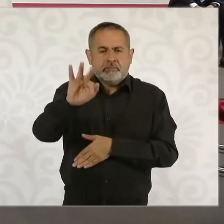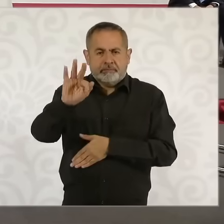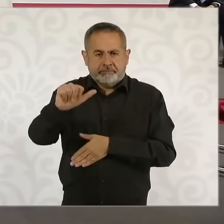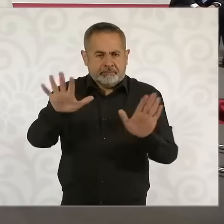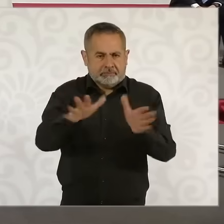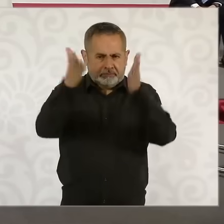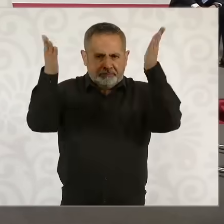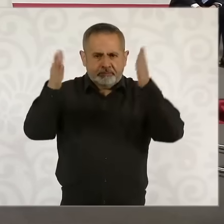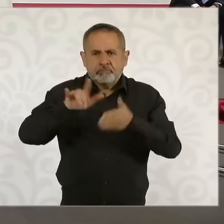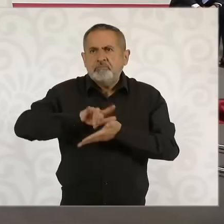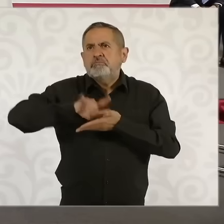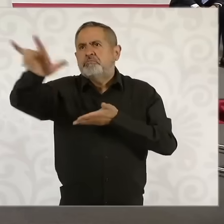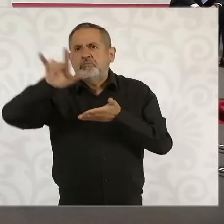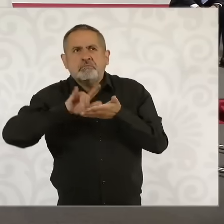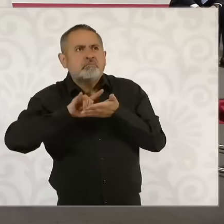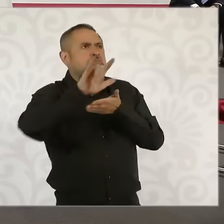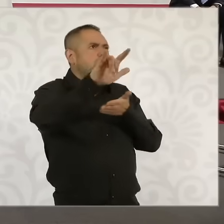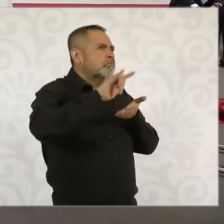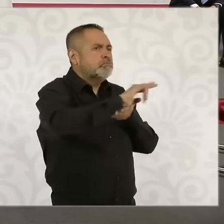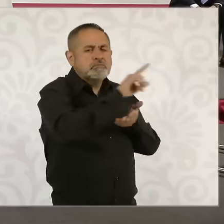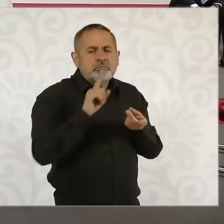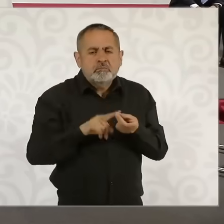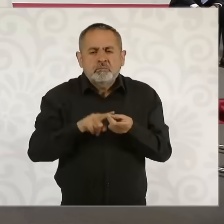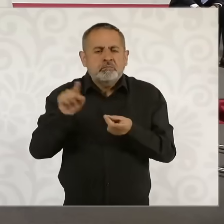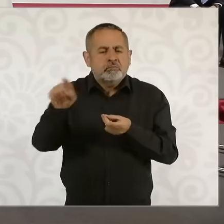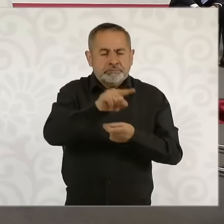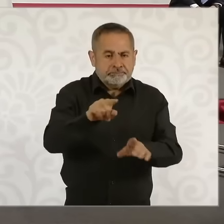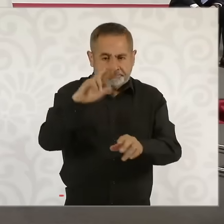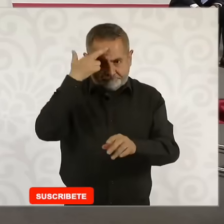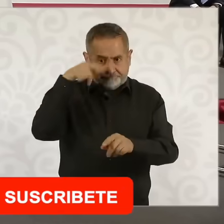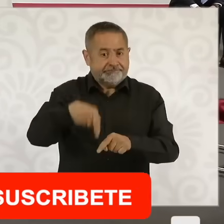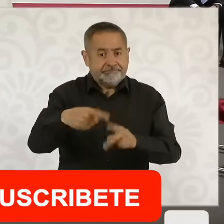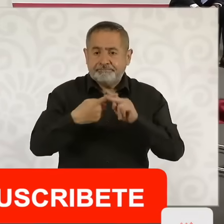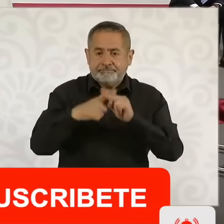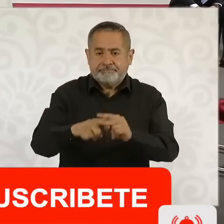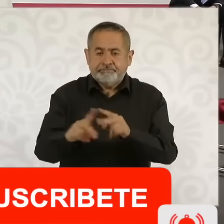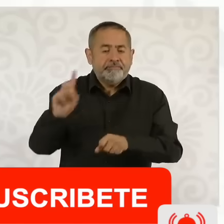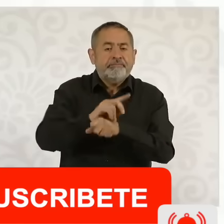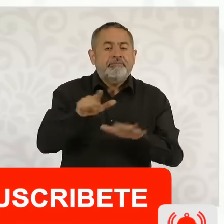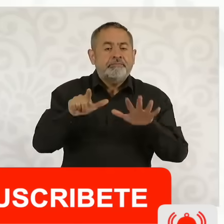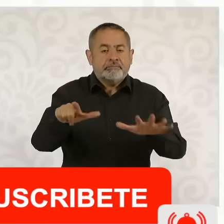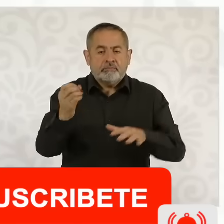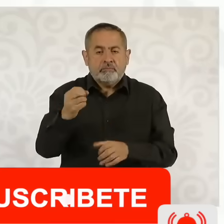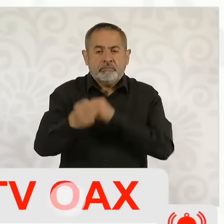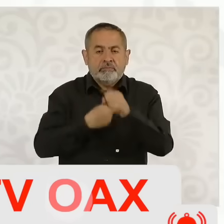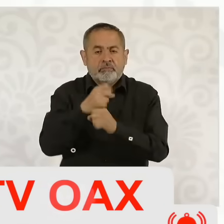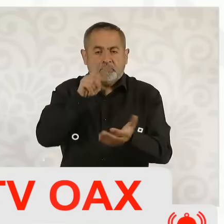aéreas. Eh, debemos recordar que este aeropuerto inicia su construcción el 17 de octubre de 2019